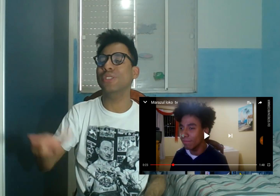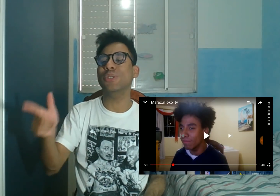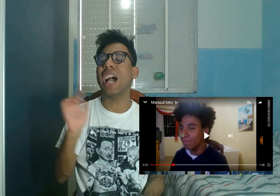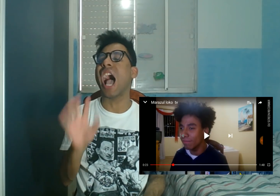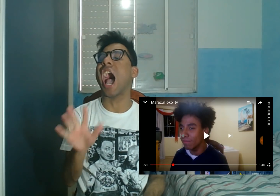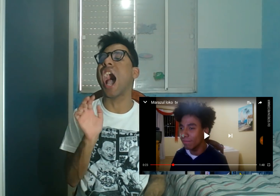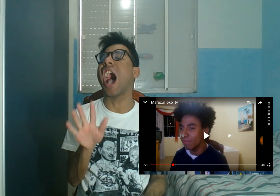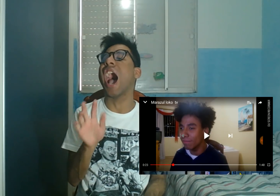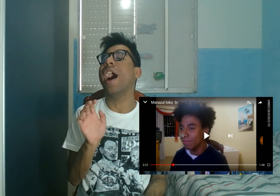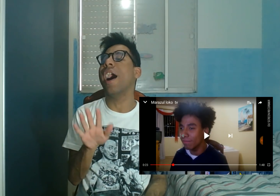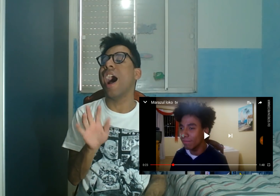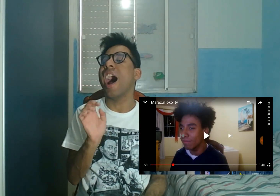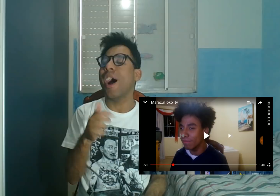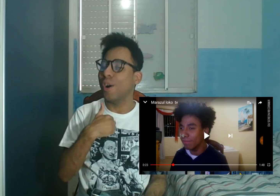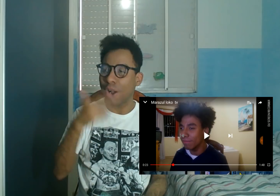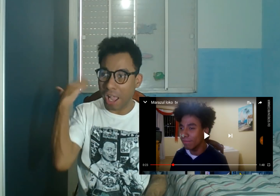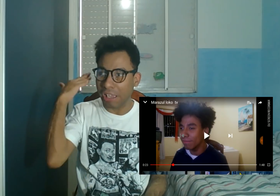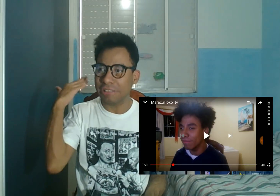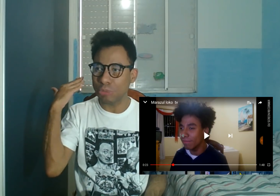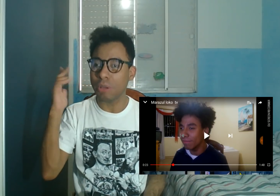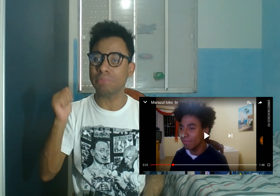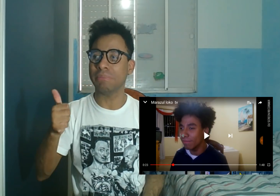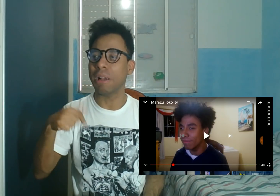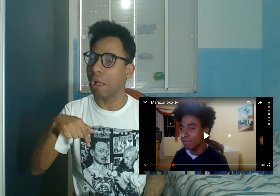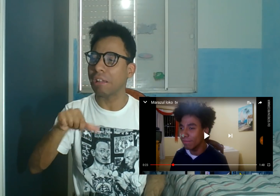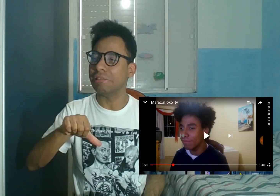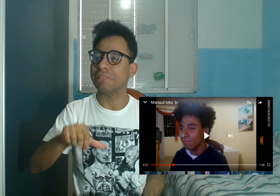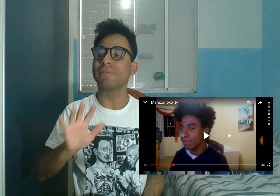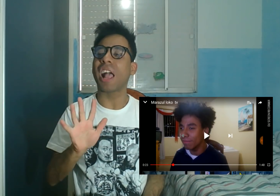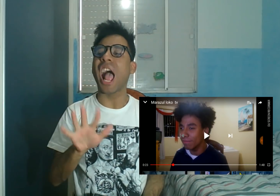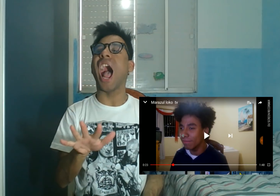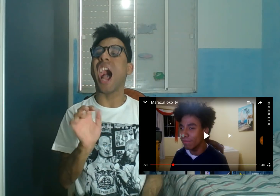é Repetir ! jeito, antes bem ate agora ruim!